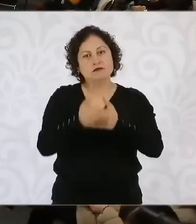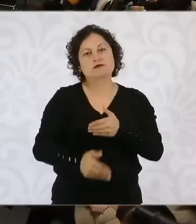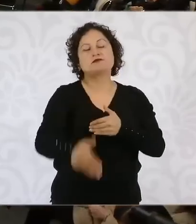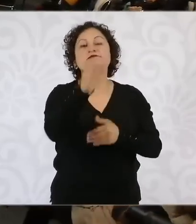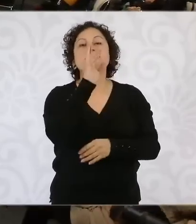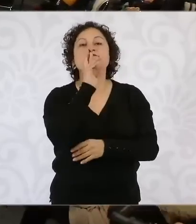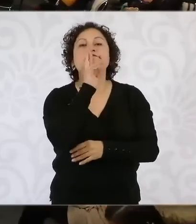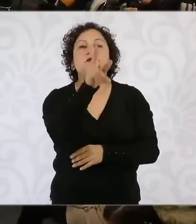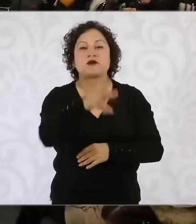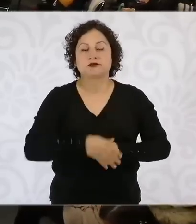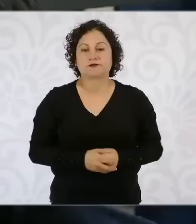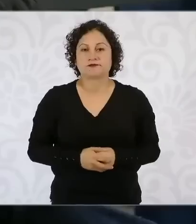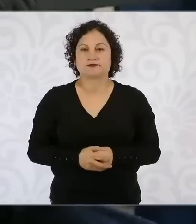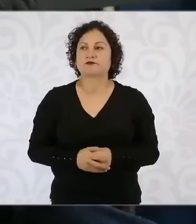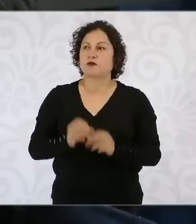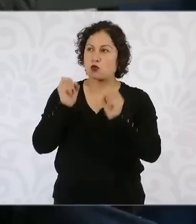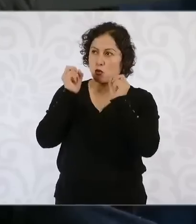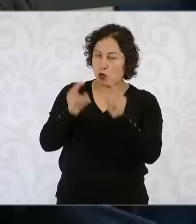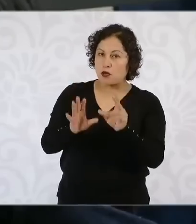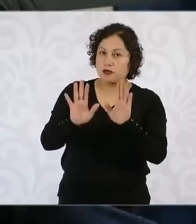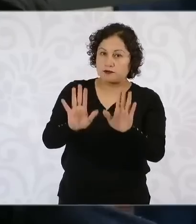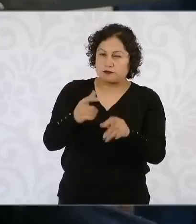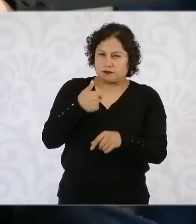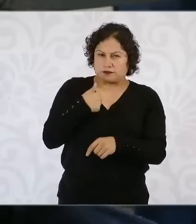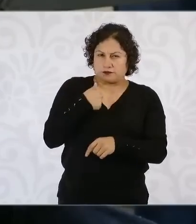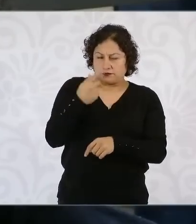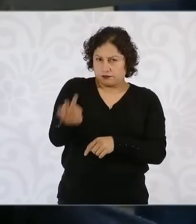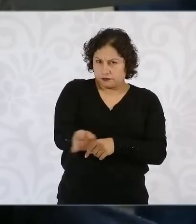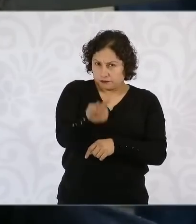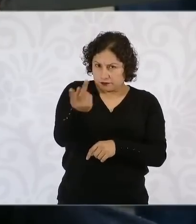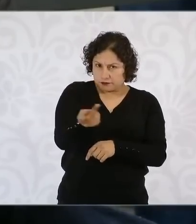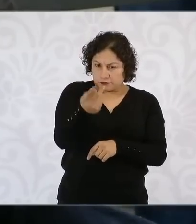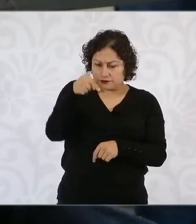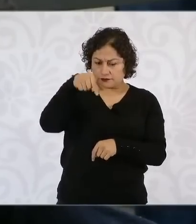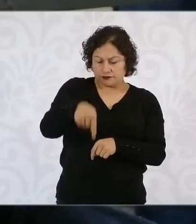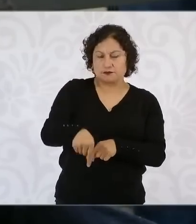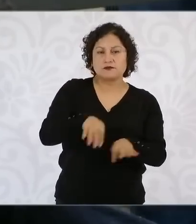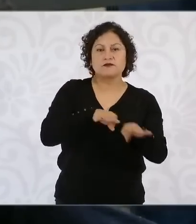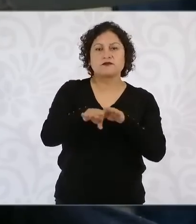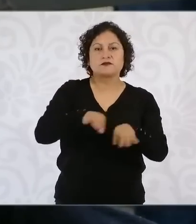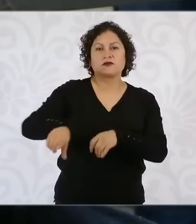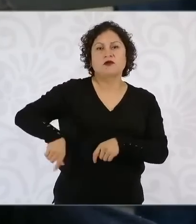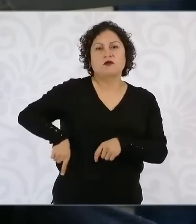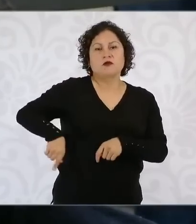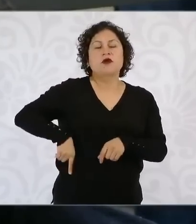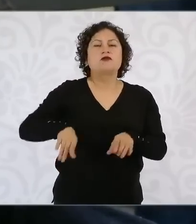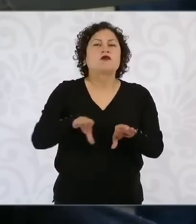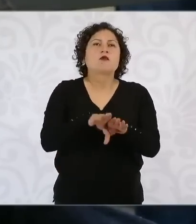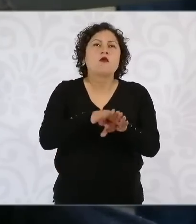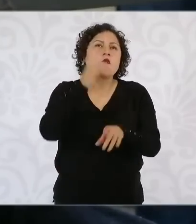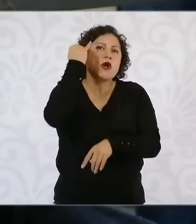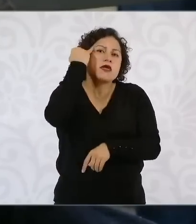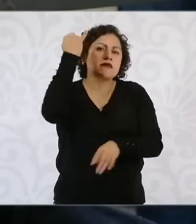aquí cabría dentro de los planes del gobierno una política contracíclica eh revisar el gasto